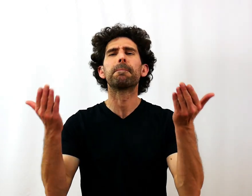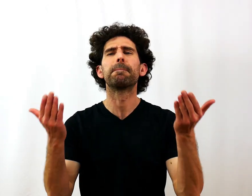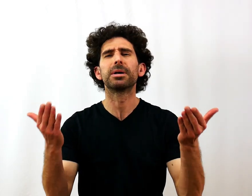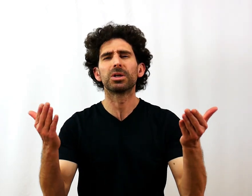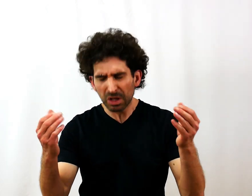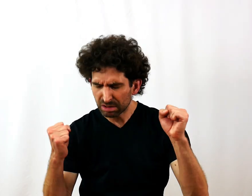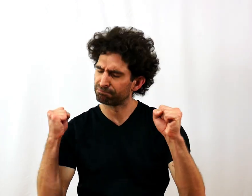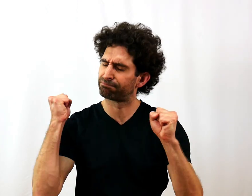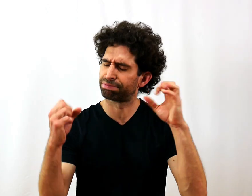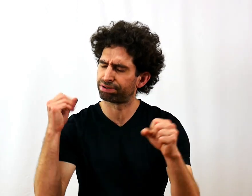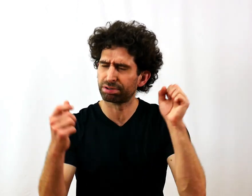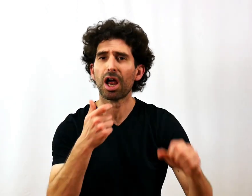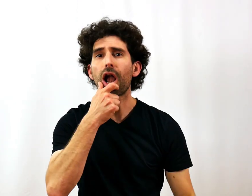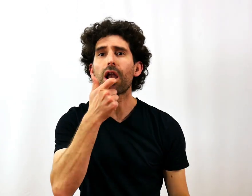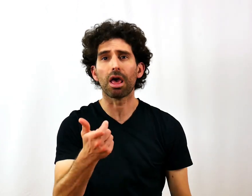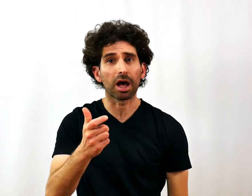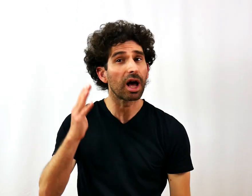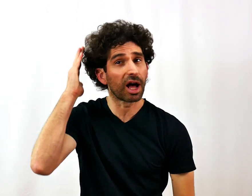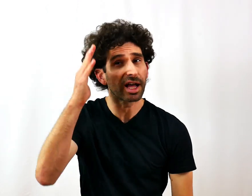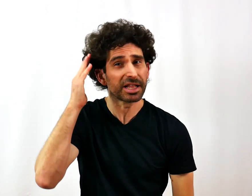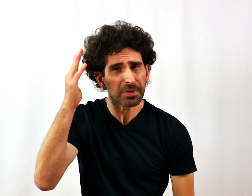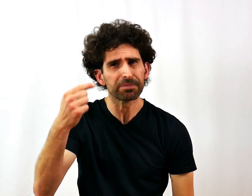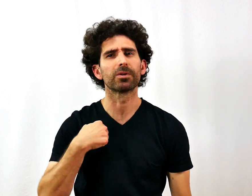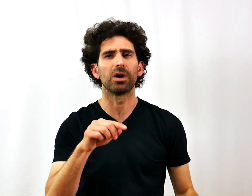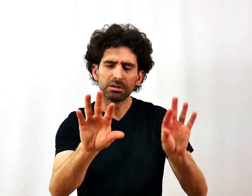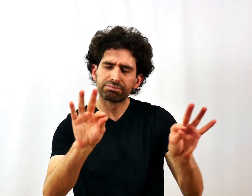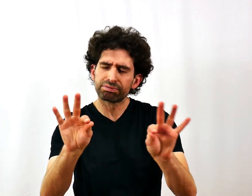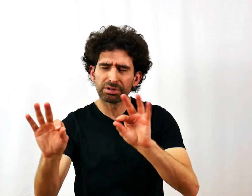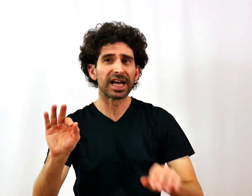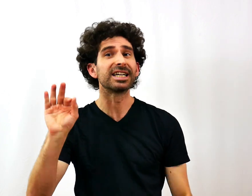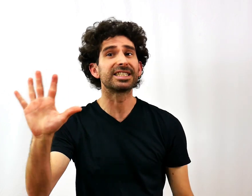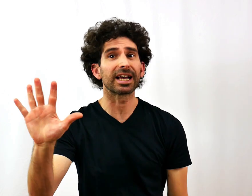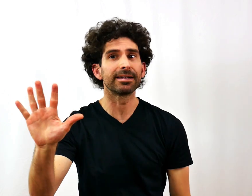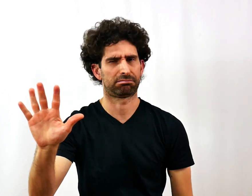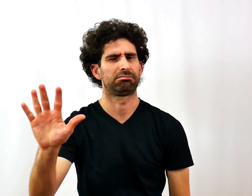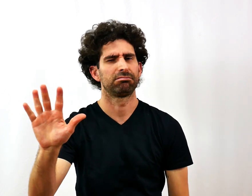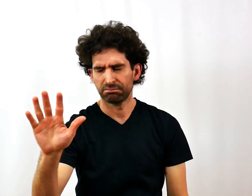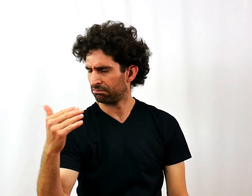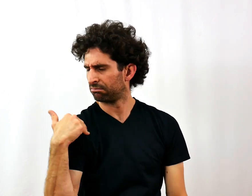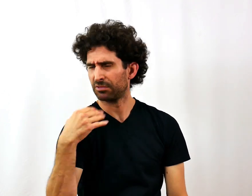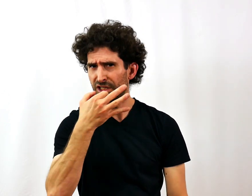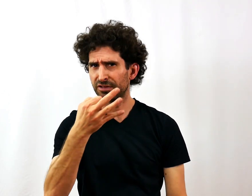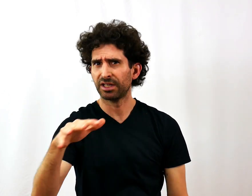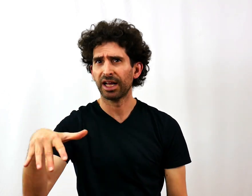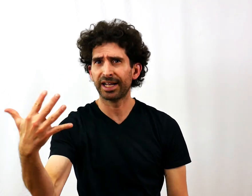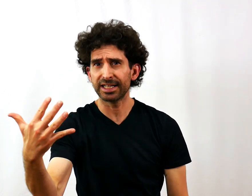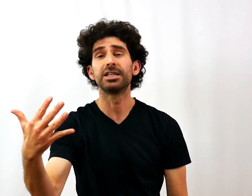Maintenant, place aux langues des animaux. J'en ai sélectionné cinq. Tiens, tout à l'heure, j'avais dis quinze.